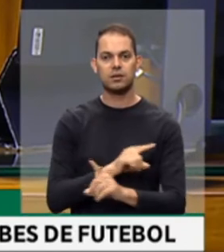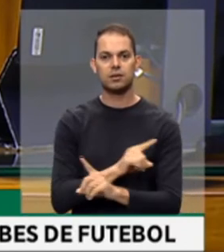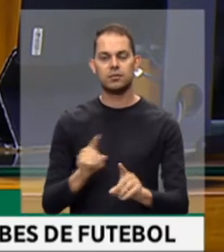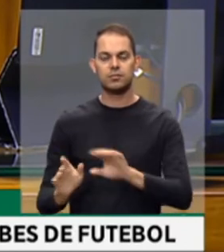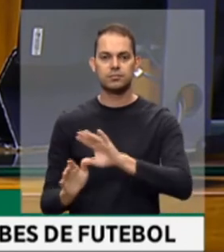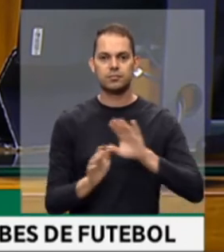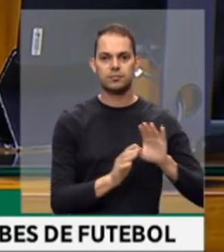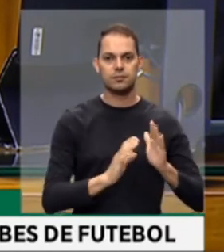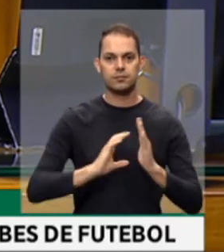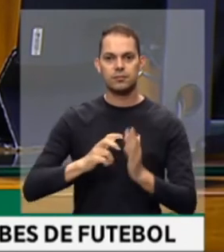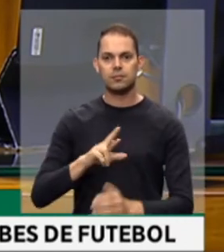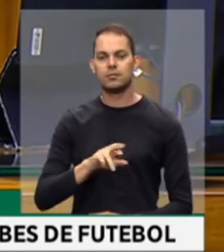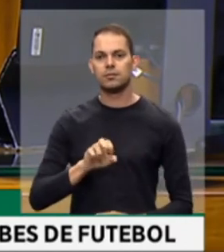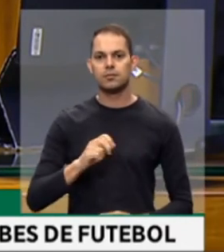O. MDB? -- [DEPUTADO]: PATRIOTA